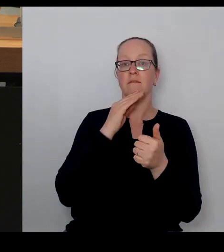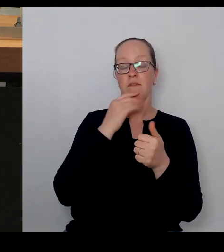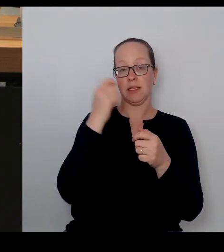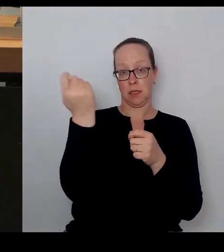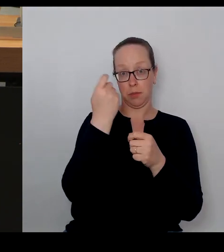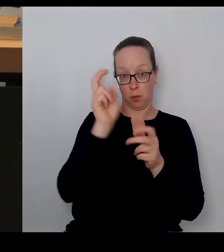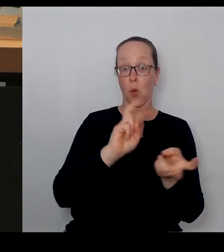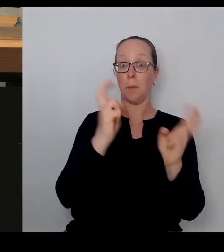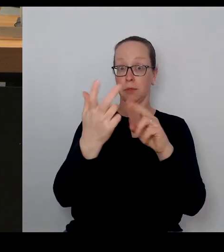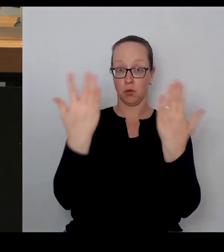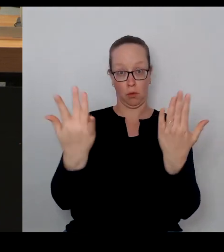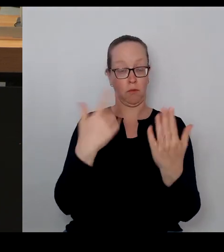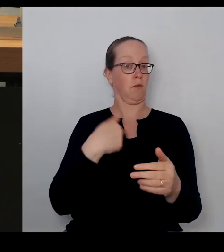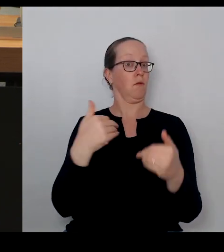Debatte um die Wasserbetriebe führen.